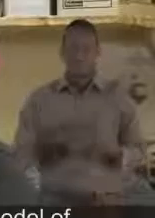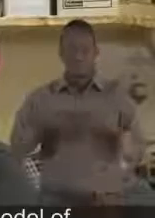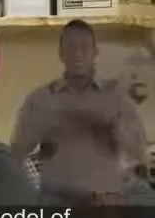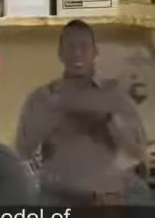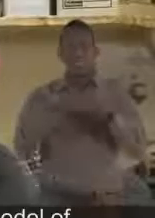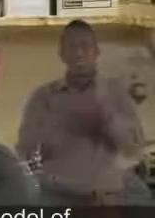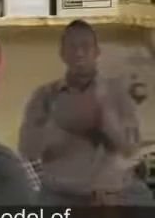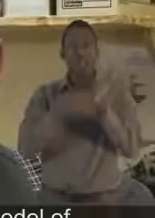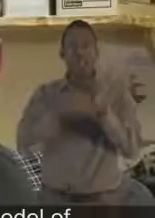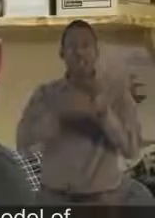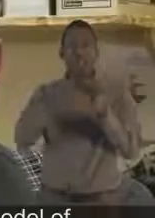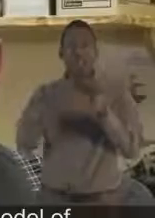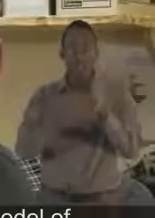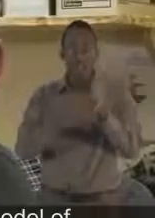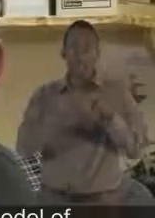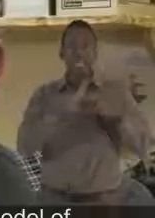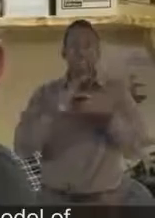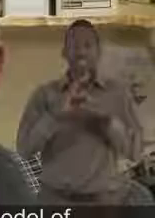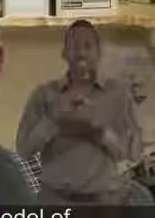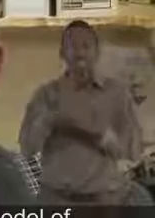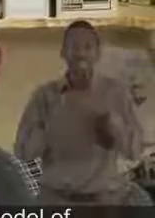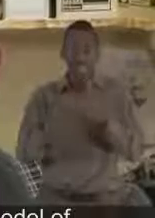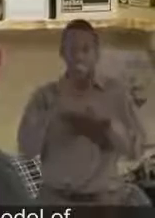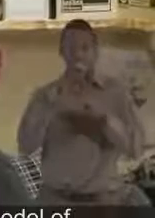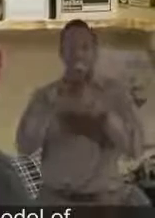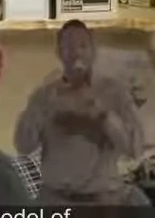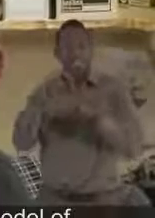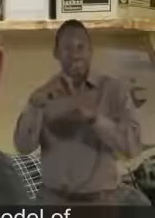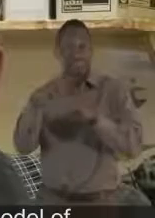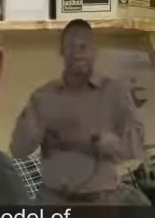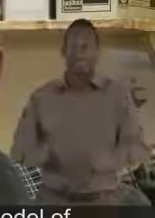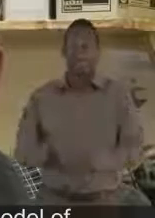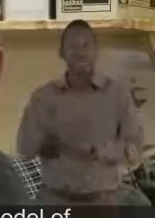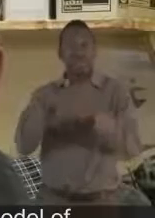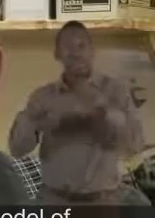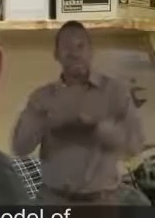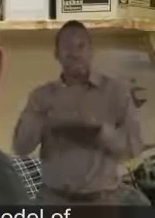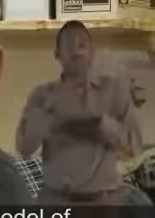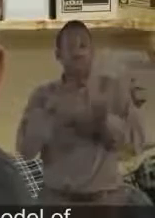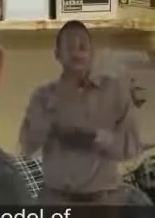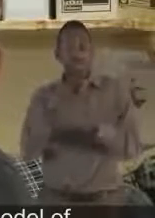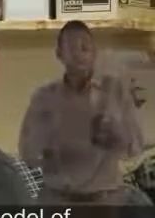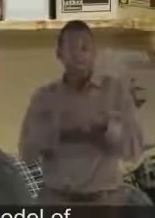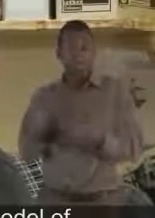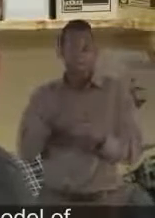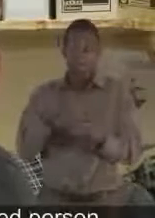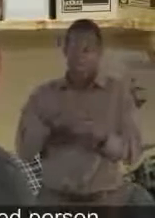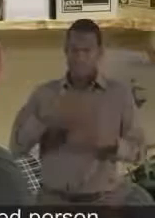في إطار عمل جمعية دارلينجتون للإعاقة النموذج الاجتماعي للإعاقة يعني أننا نعمل دائمًا